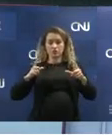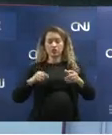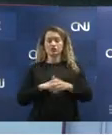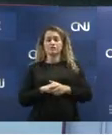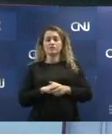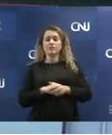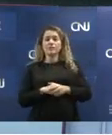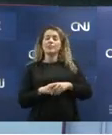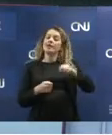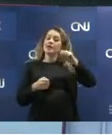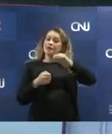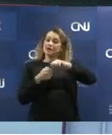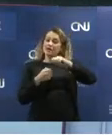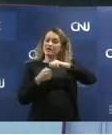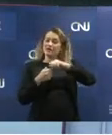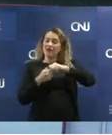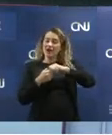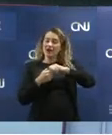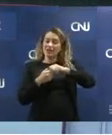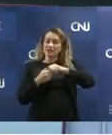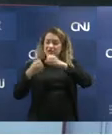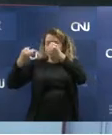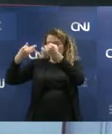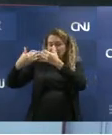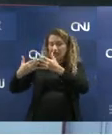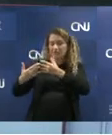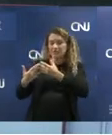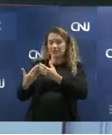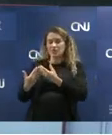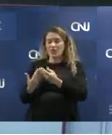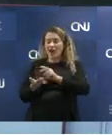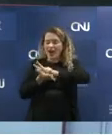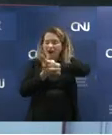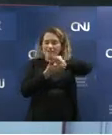a inúmeras irregularidades na Vara. E então,